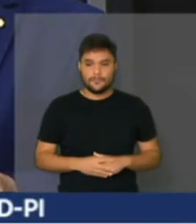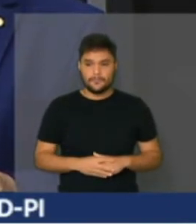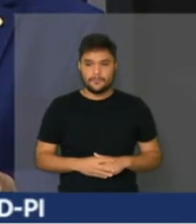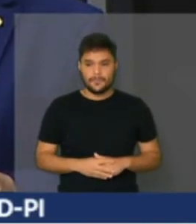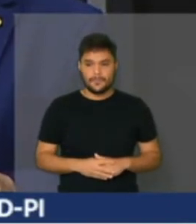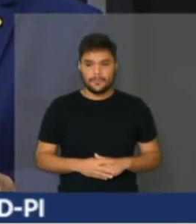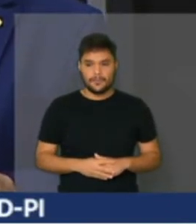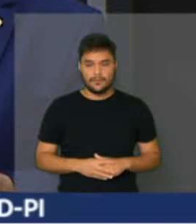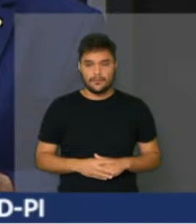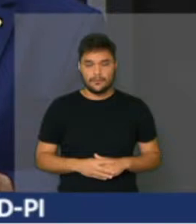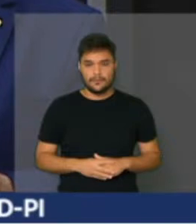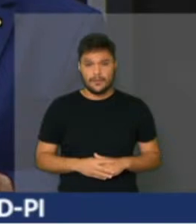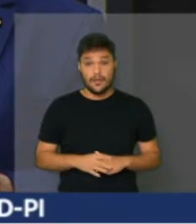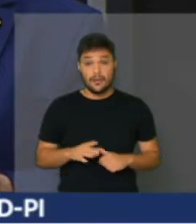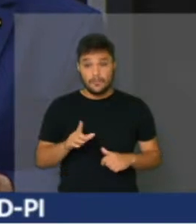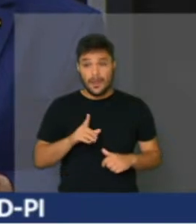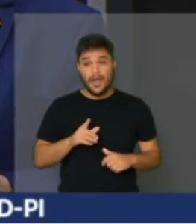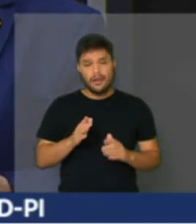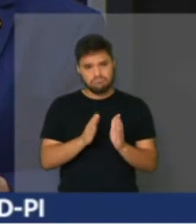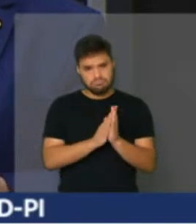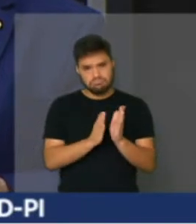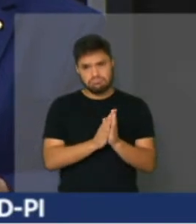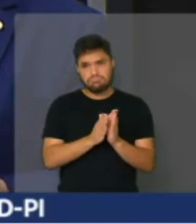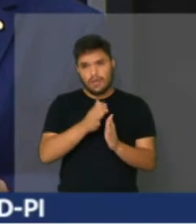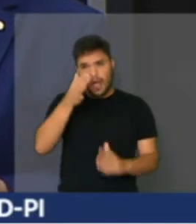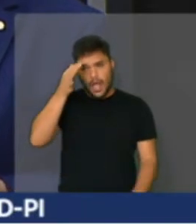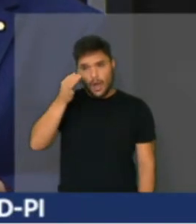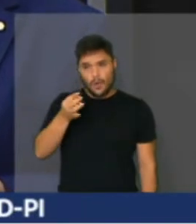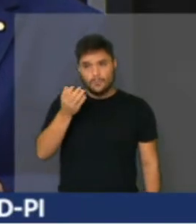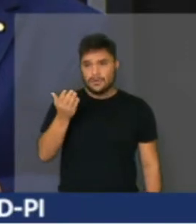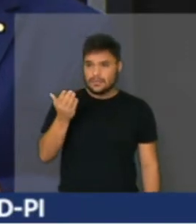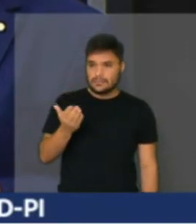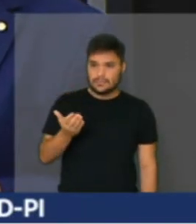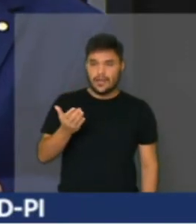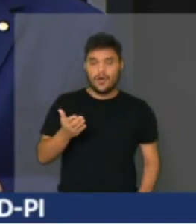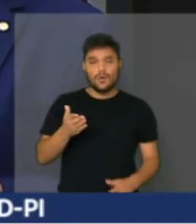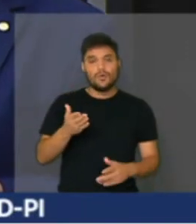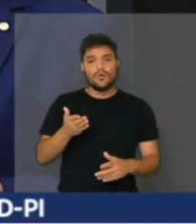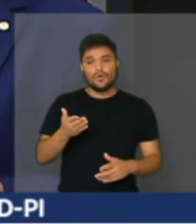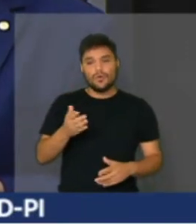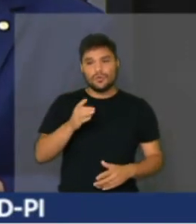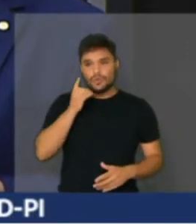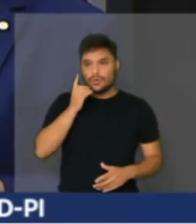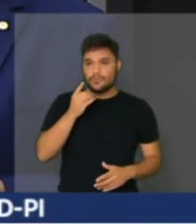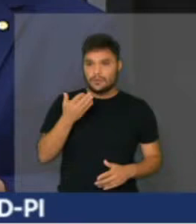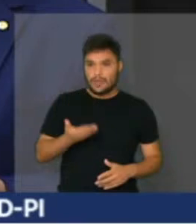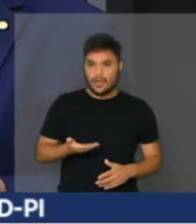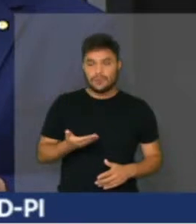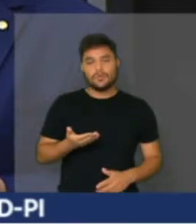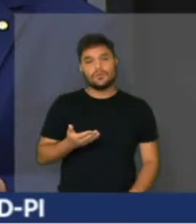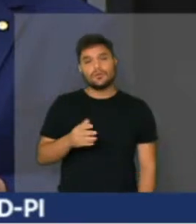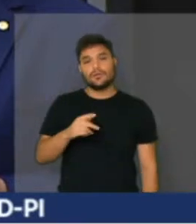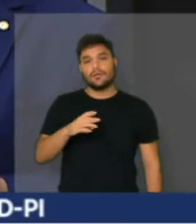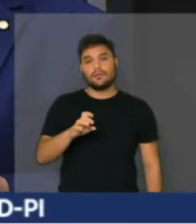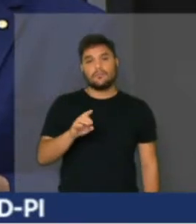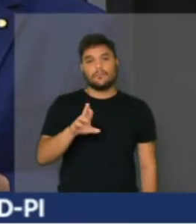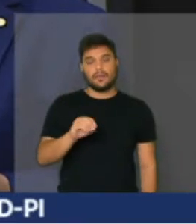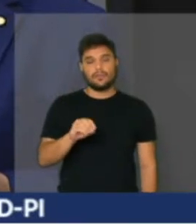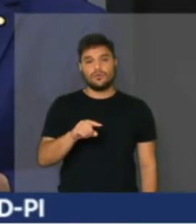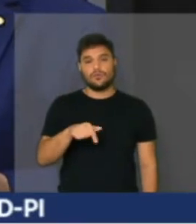COMPREENSÃO DO ILUSTRE MEMBRO DESTE COLEGIADO DEPUTADO PEDRO UCZAI QUE ABRIU MÃO DE SUA POSIÇÃO, ELE TINHA UMA